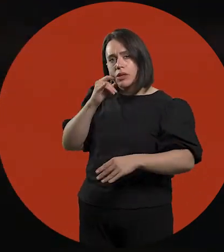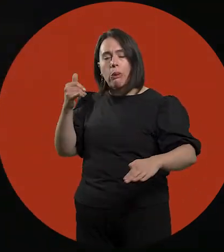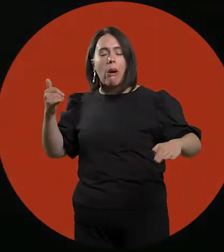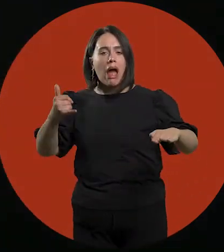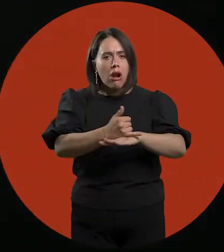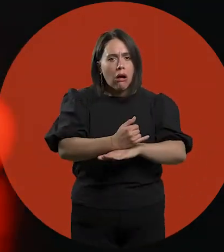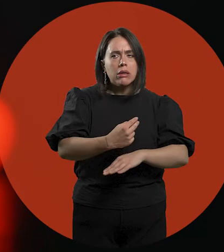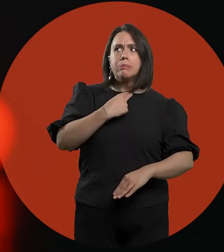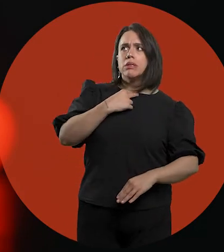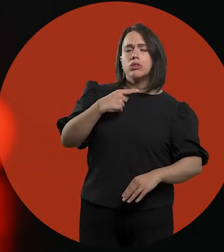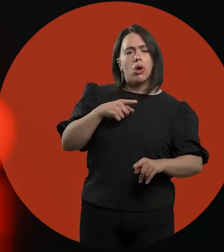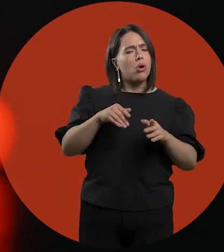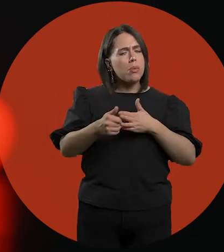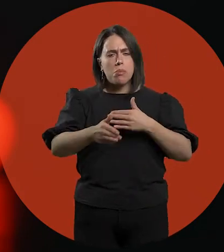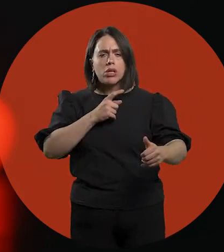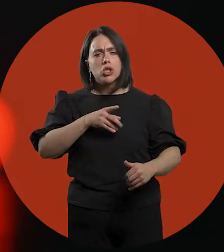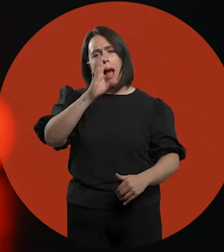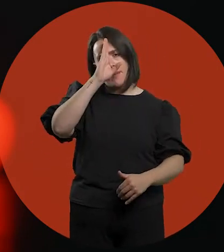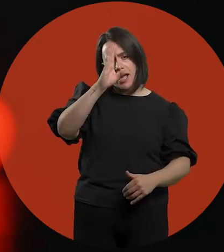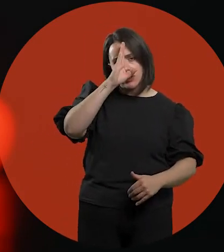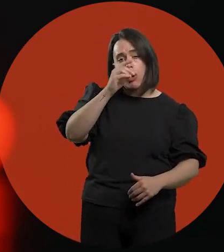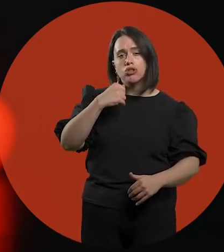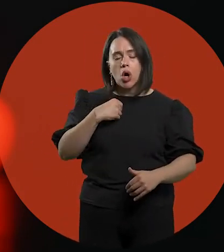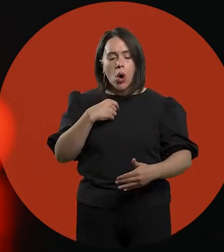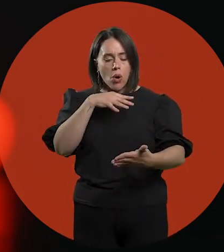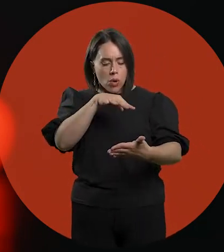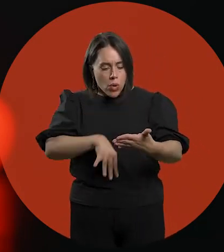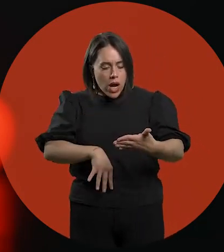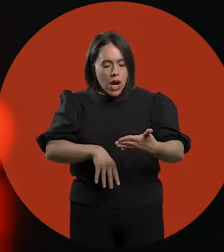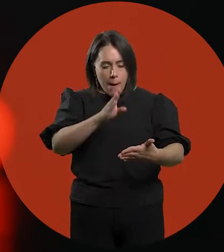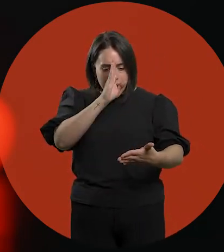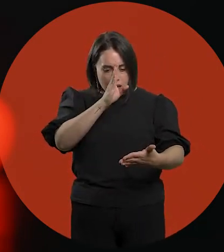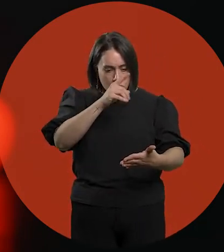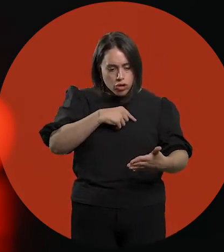Es decir, yo me informo de una manera, se lo expongo a mi compañero, y capaz mi vocabulario,